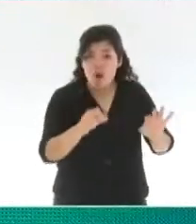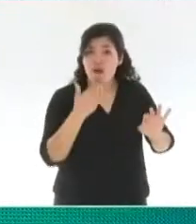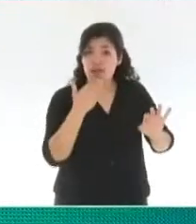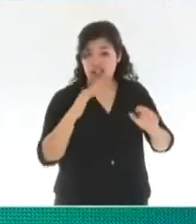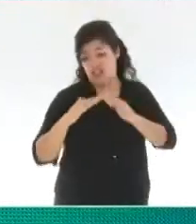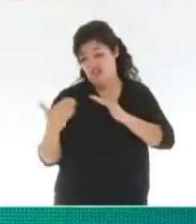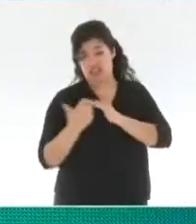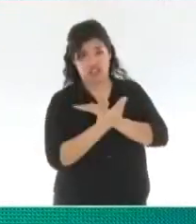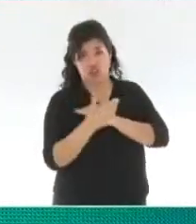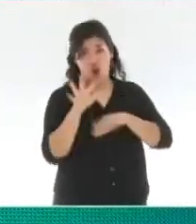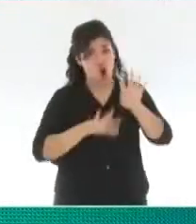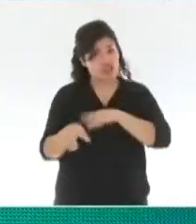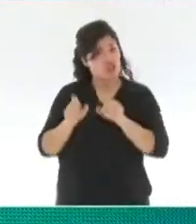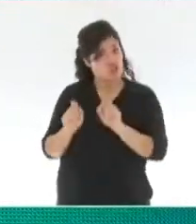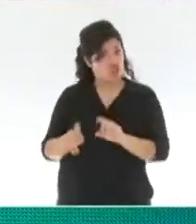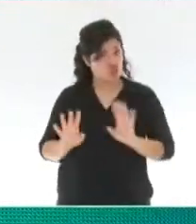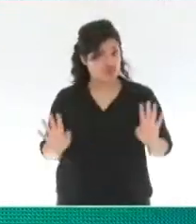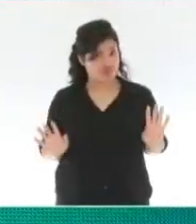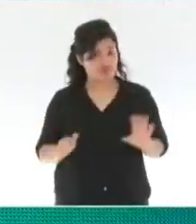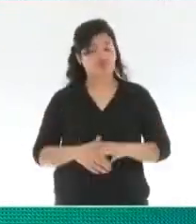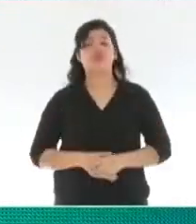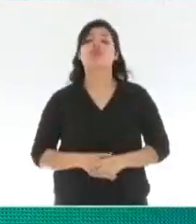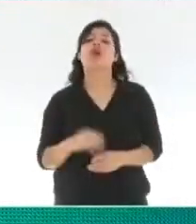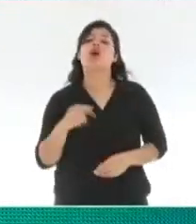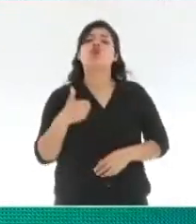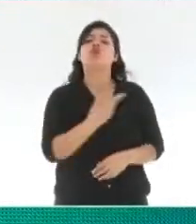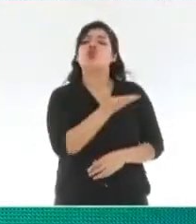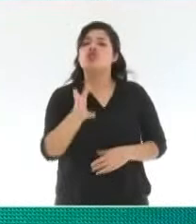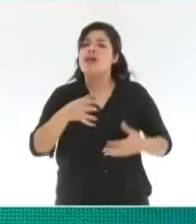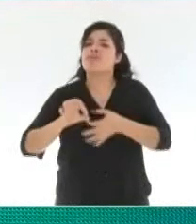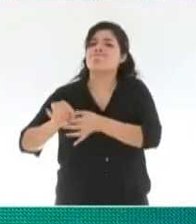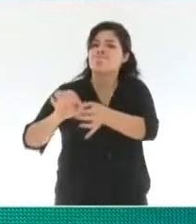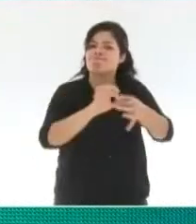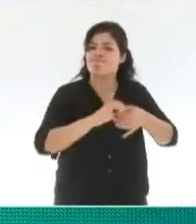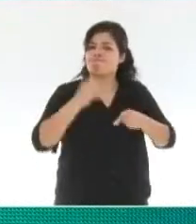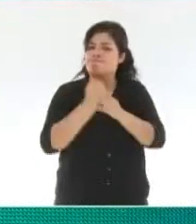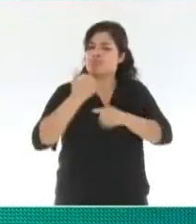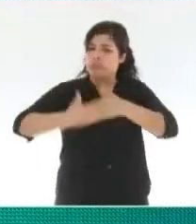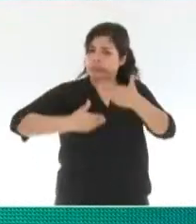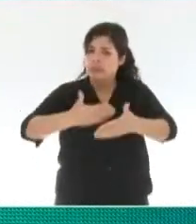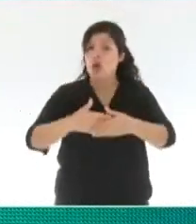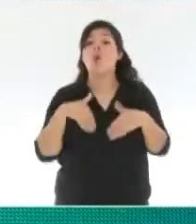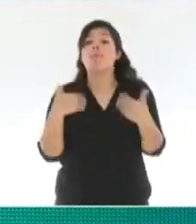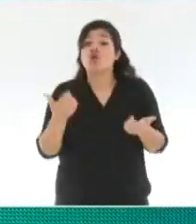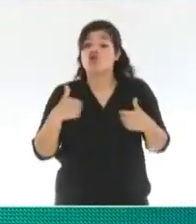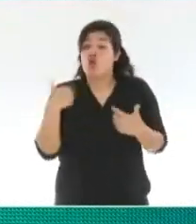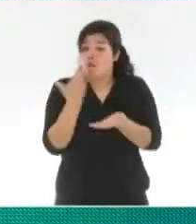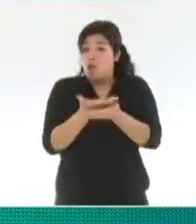LOS ANUNCIAN COMO éÉXITOS DE S GESTIóÓN, PERO EN REALIDAD,